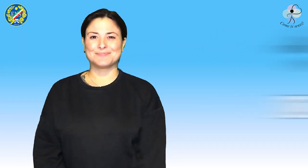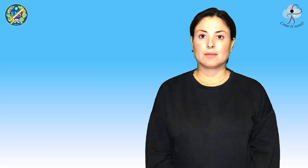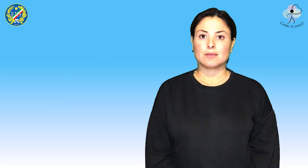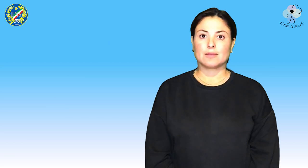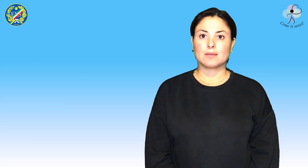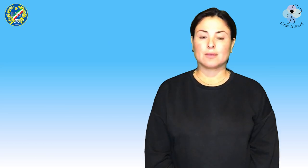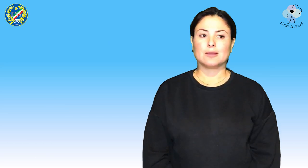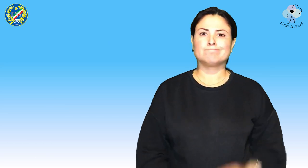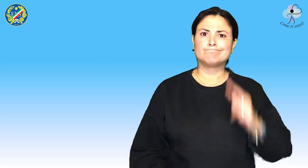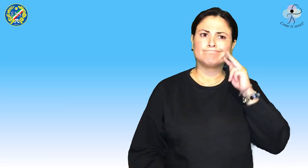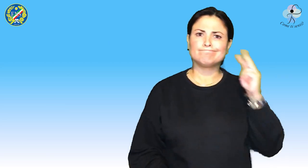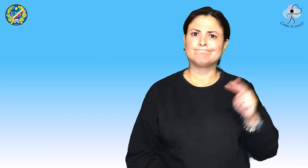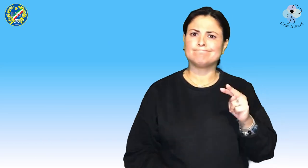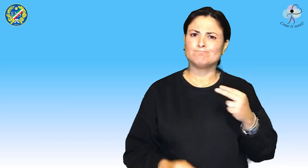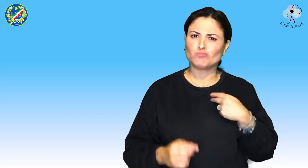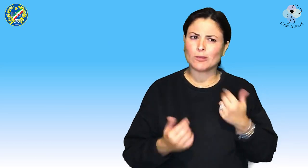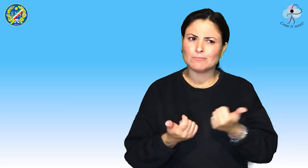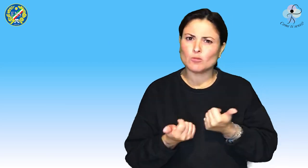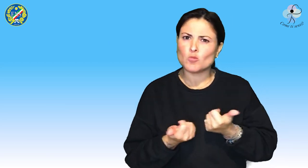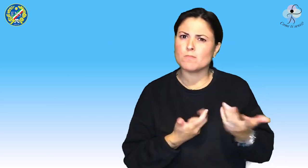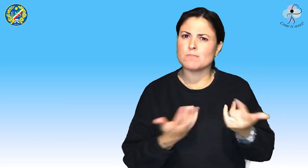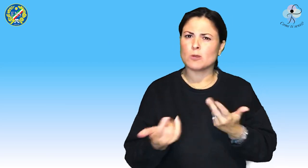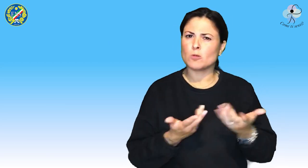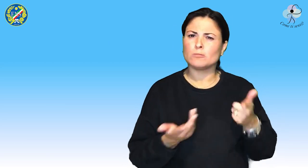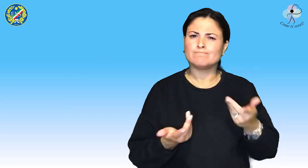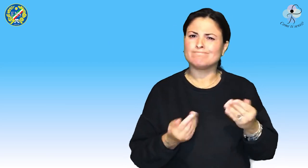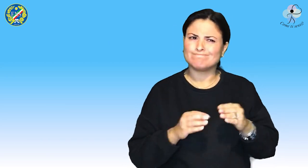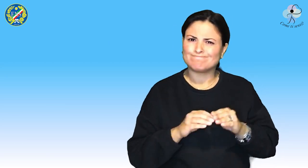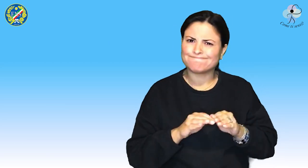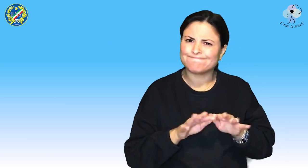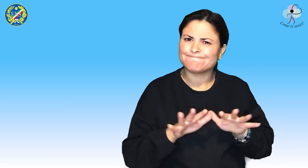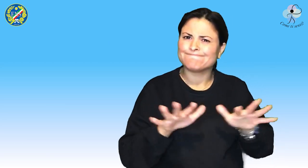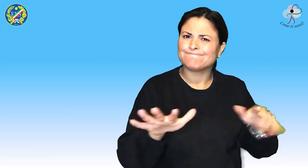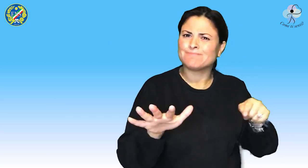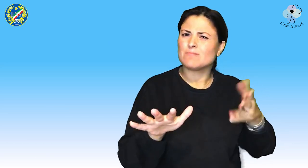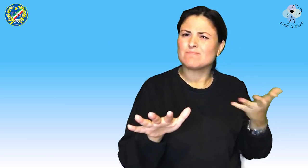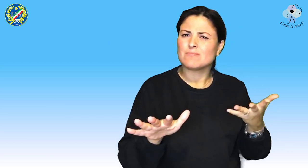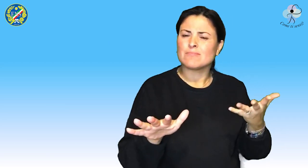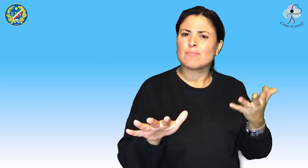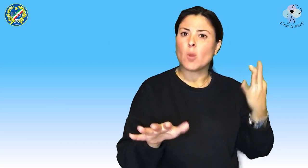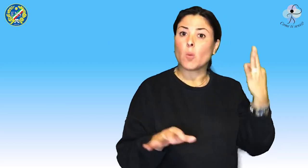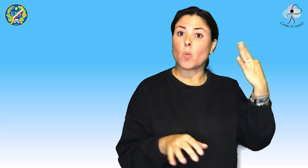Esistono numerose evidenze in continua espansione le quali dimostrano